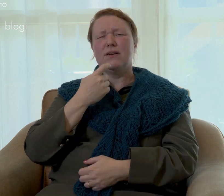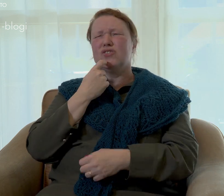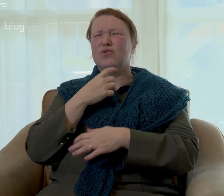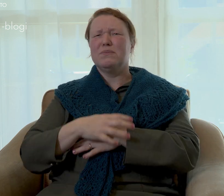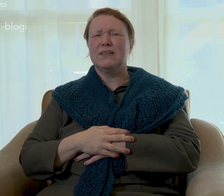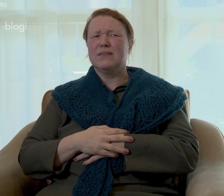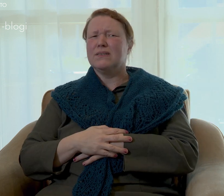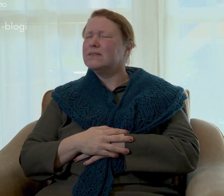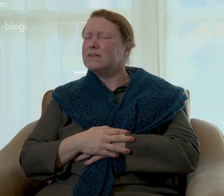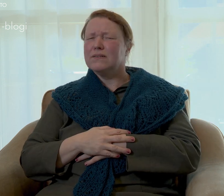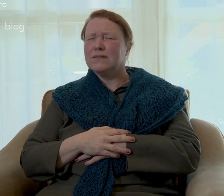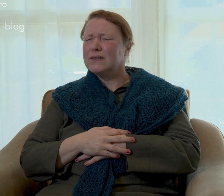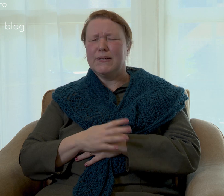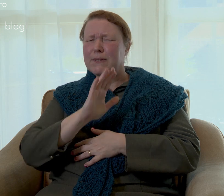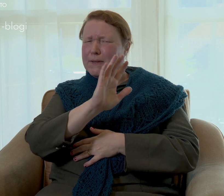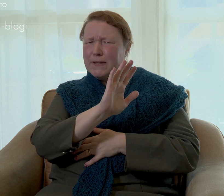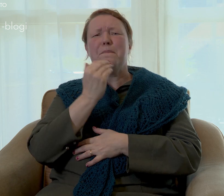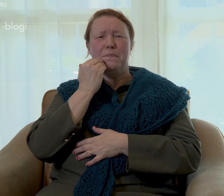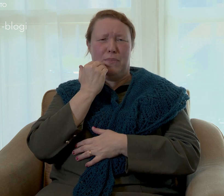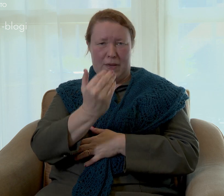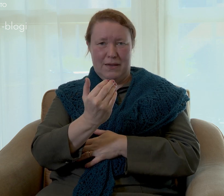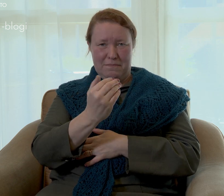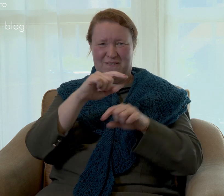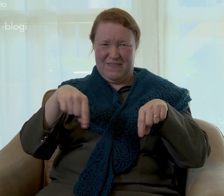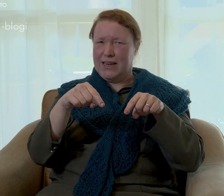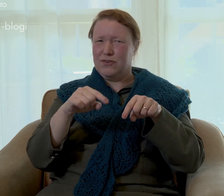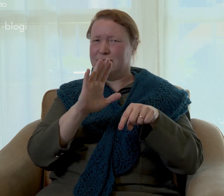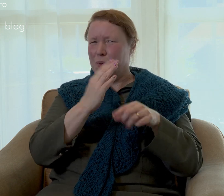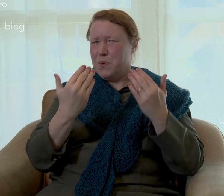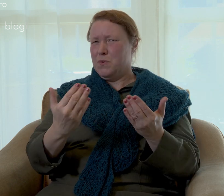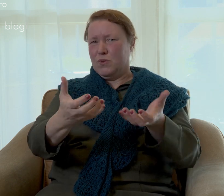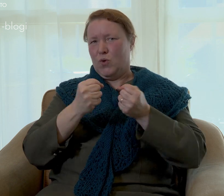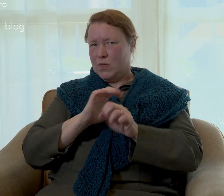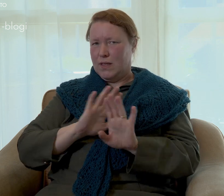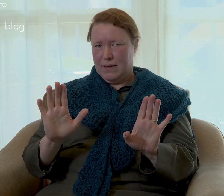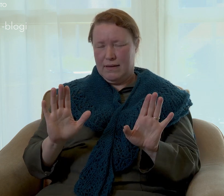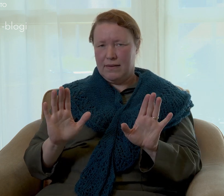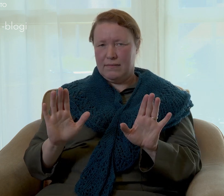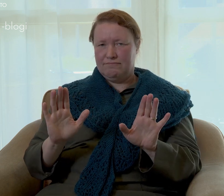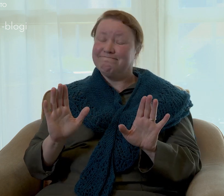Suomi ei tässä vaiheessa ole ottamassa videokuvaa käyttöön, -